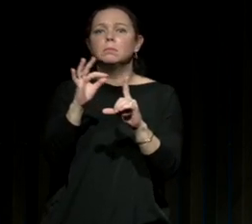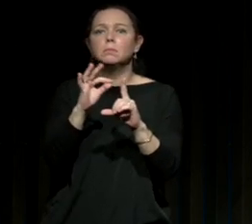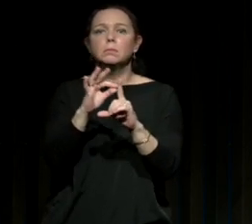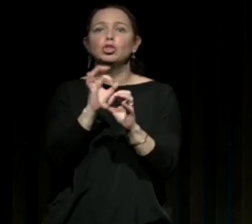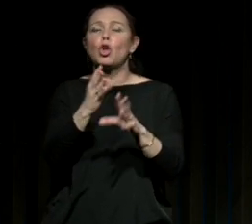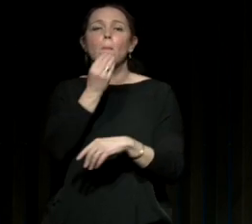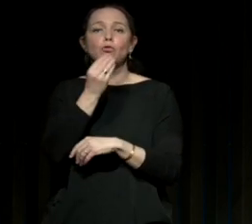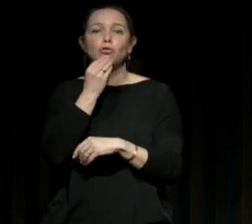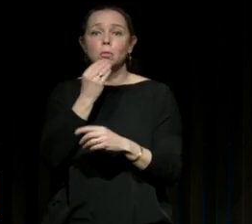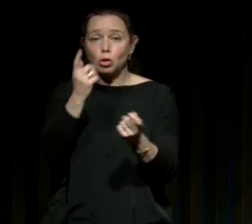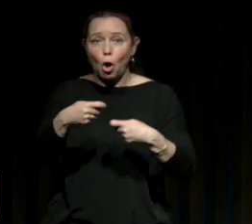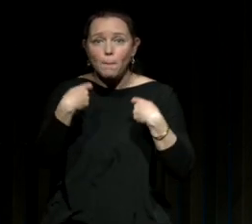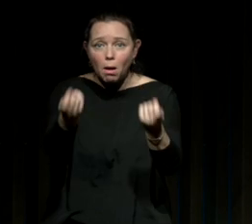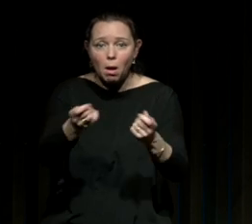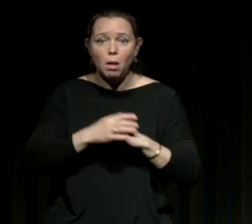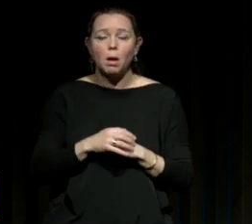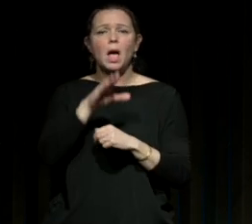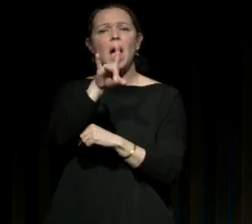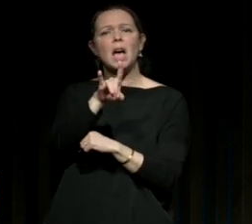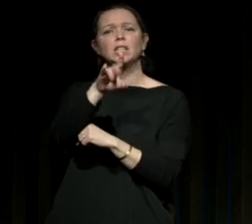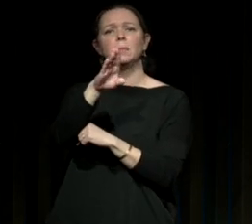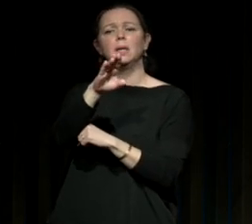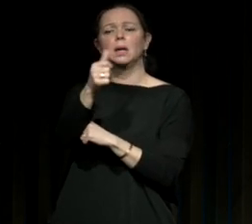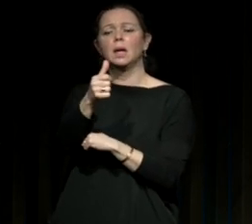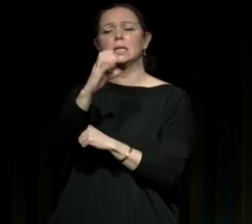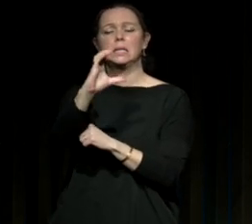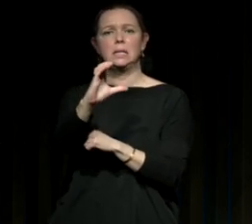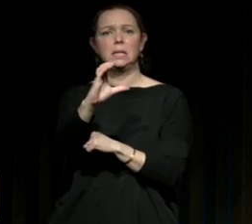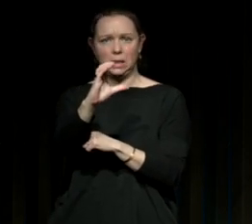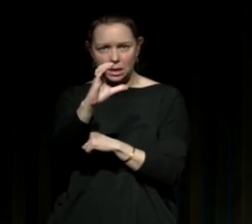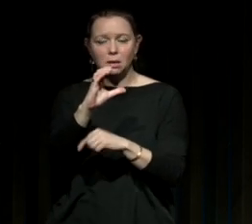son hémoglobine glyquée la lâche b 1 c elle nous donne les résultats de son équilibre et